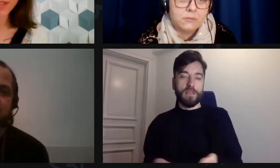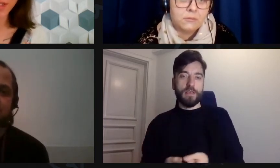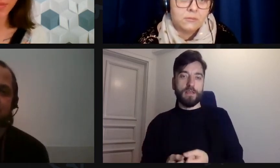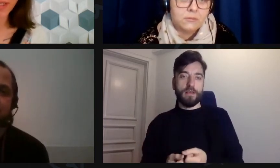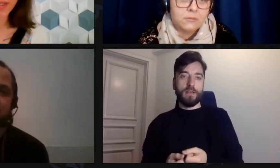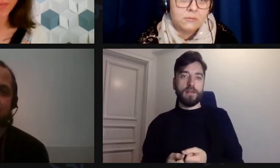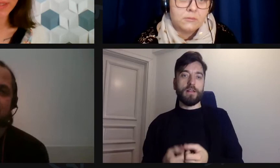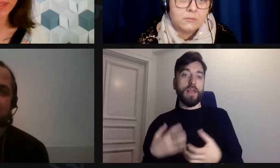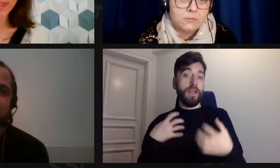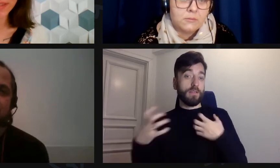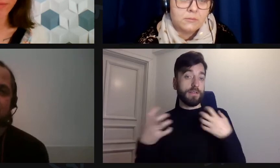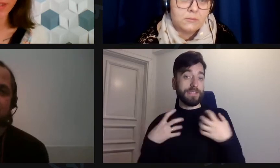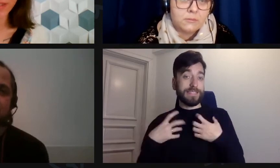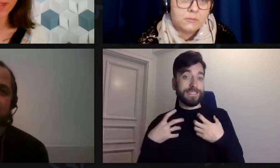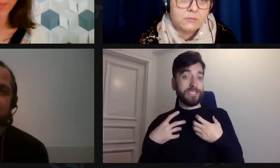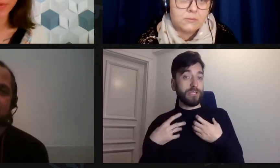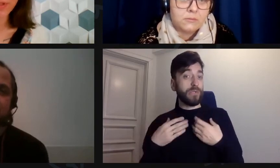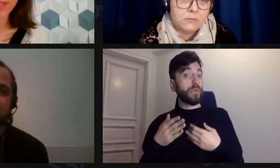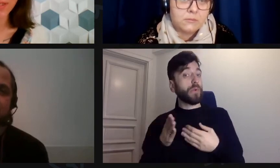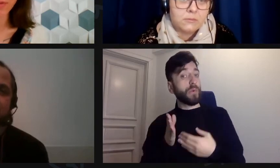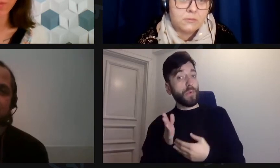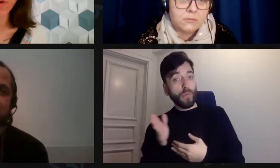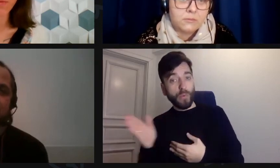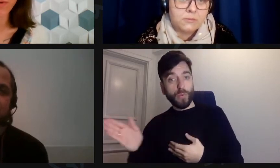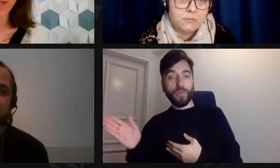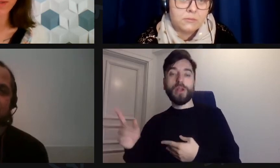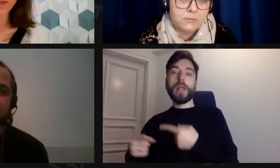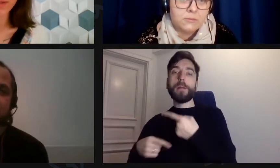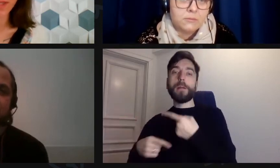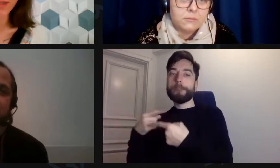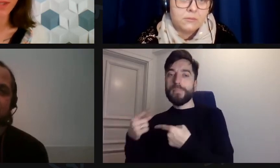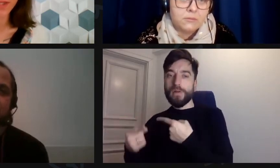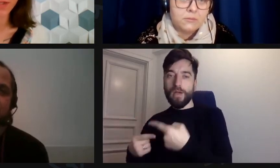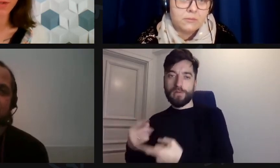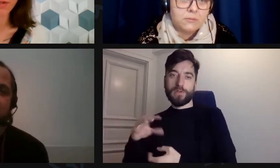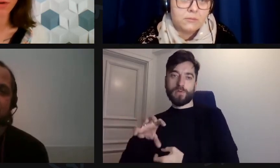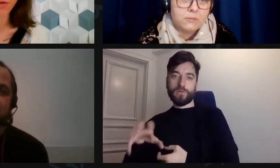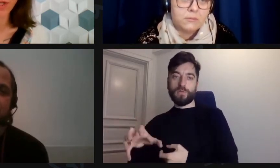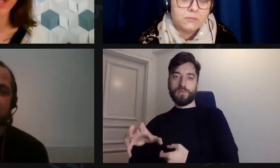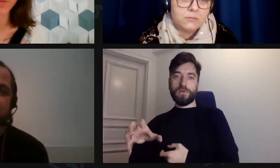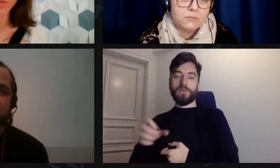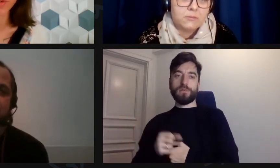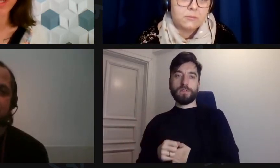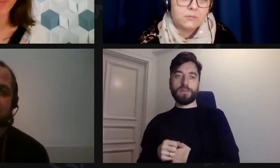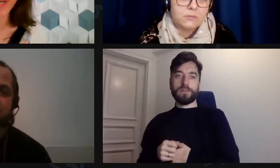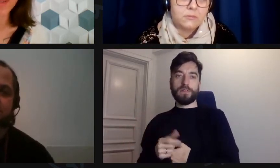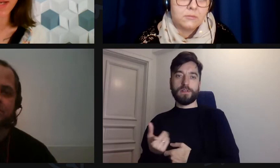Czy jesteśmy jednak nastawiani na procesy grupowe i jednak jest to wydłużona praca,